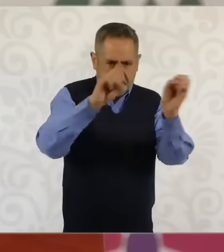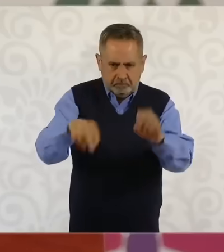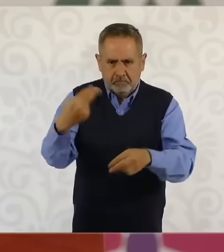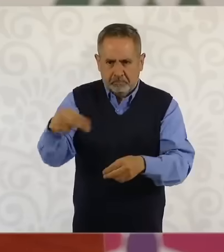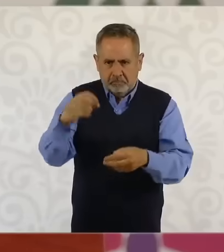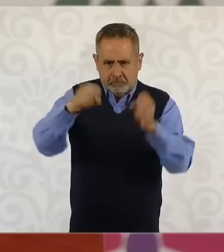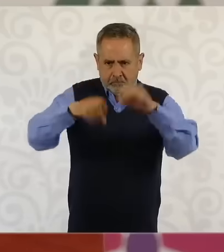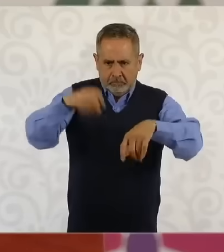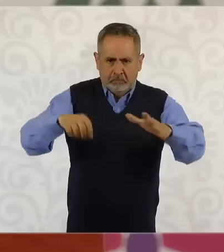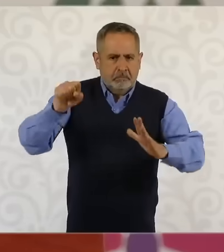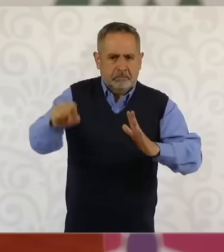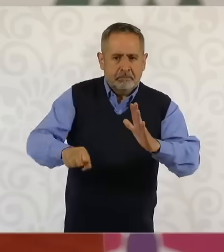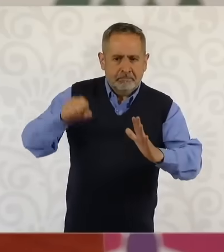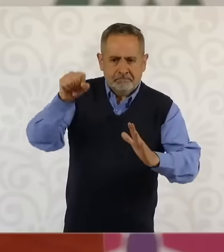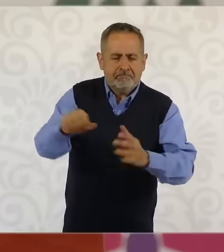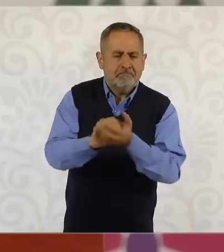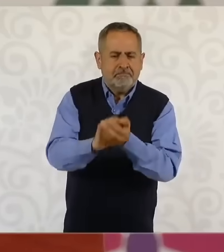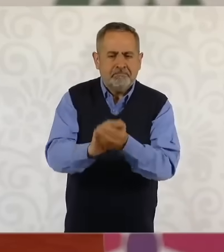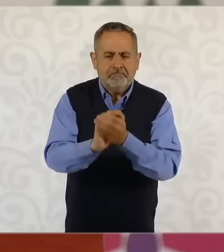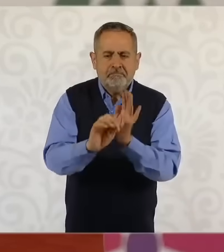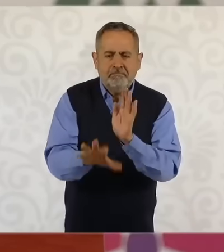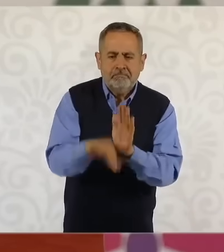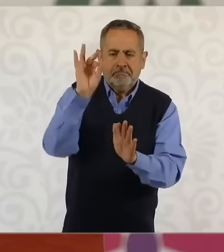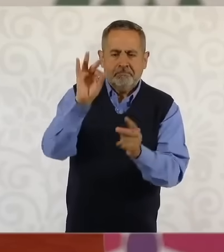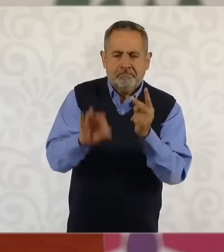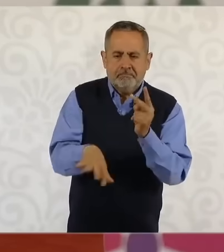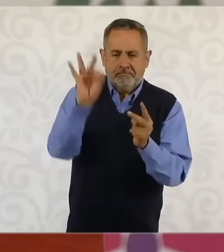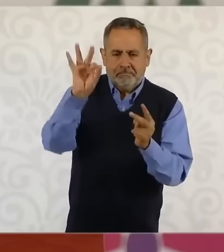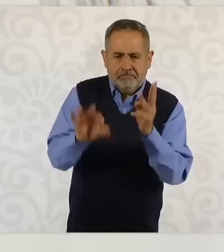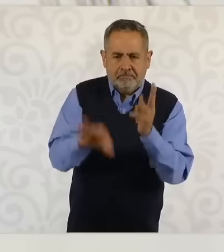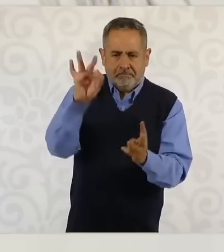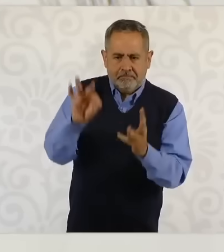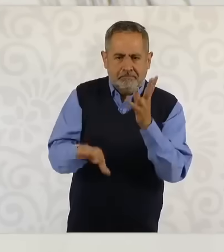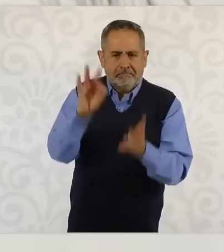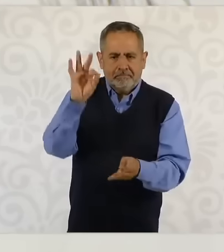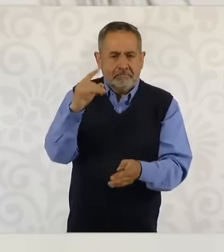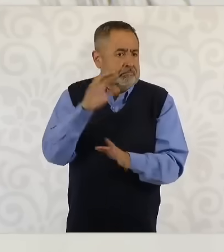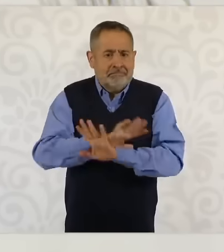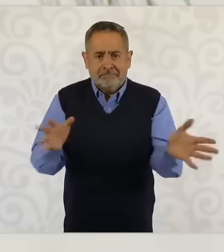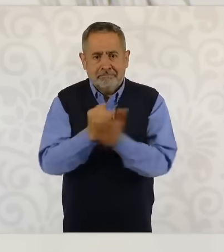decidiera por tómbola quién iba a participar en la elección para evitar que se dijera este este este